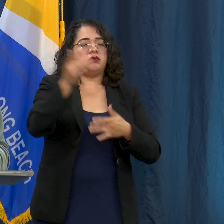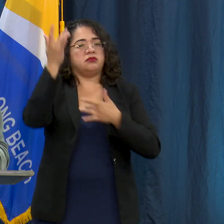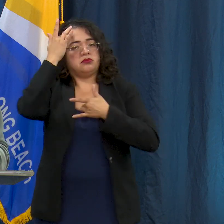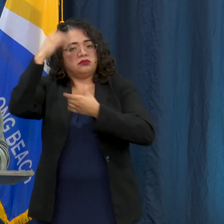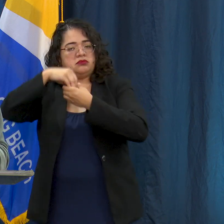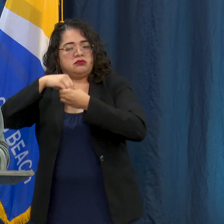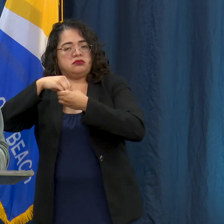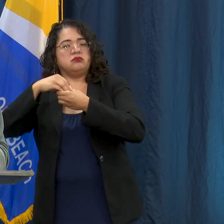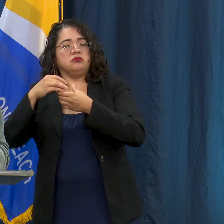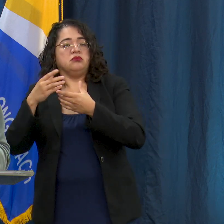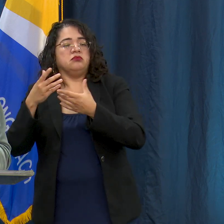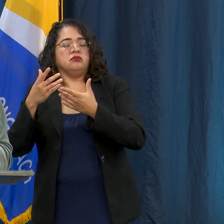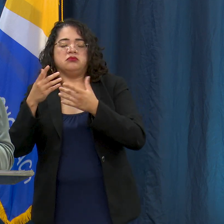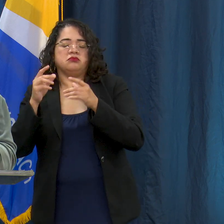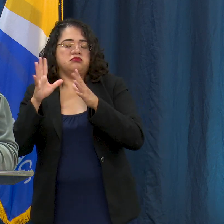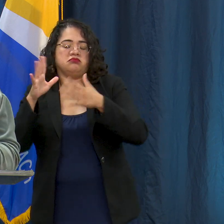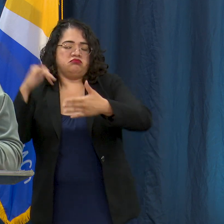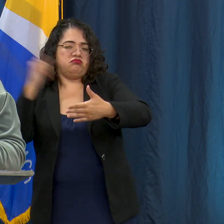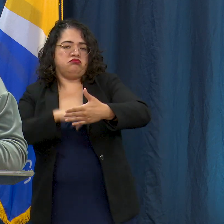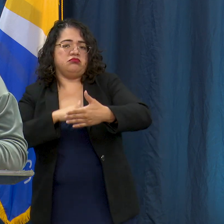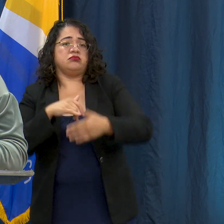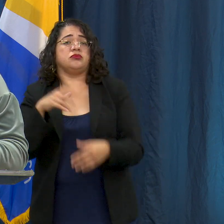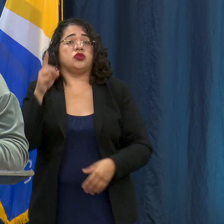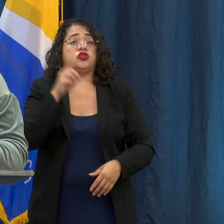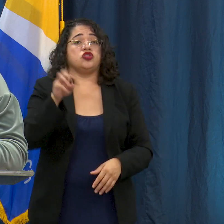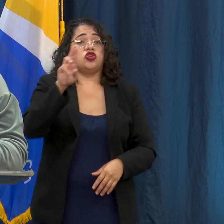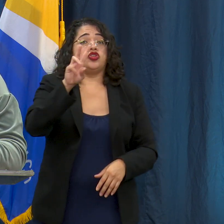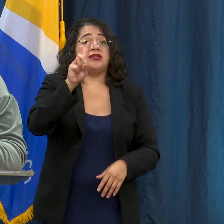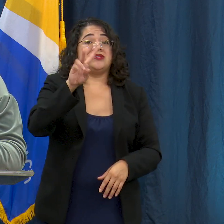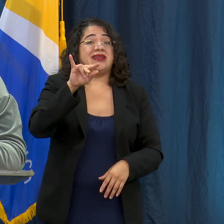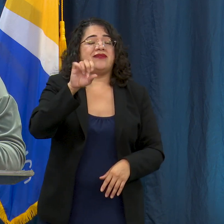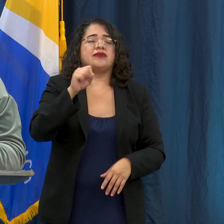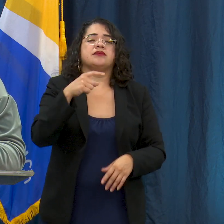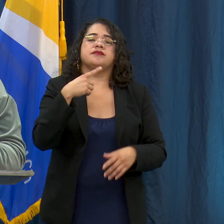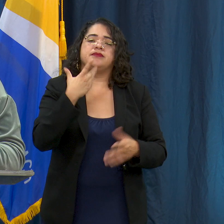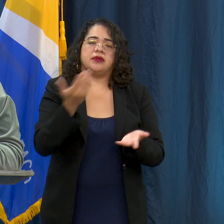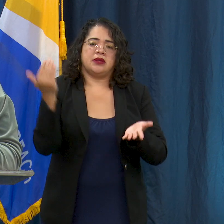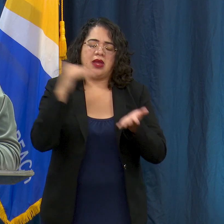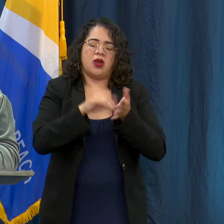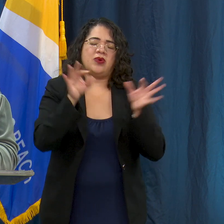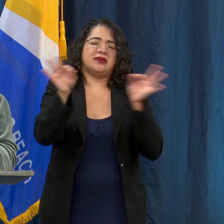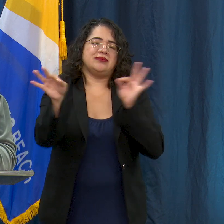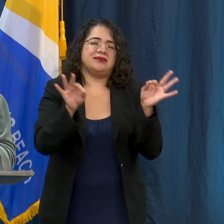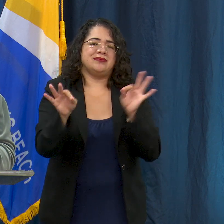van a salir la doctora Davis no sabado pocos consejos sobre como hacer esto